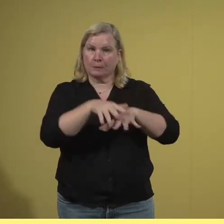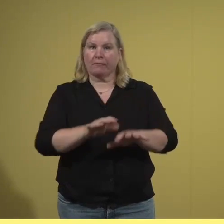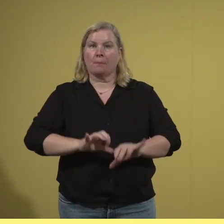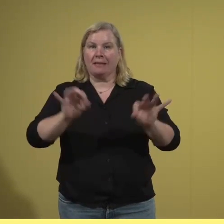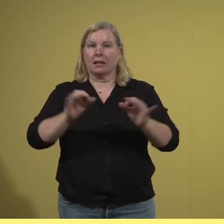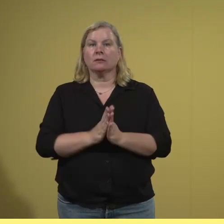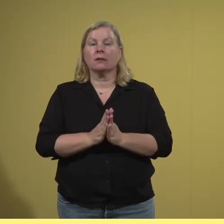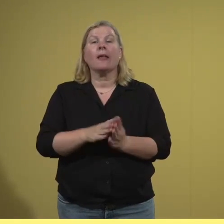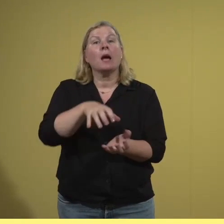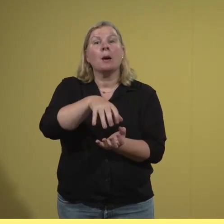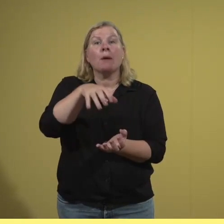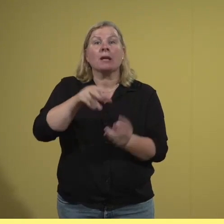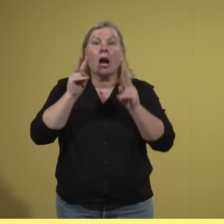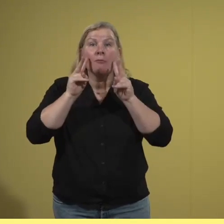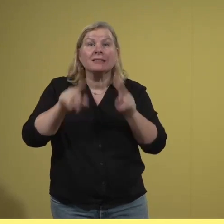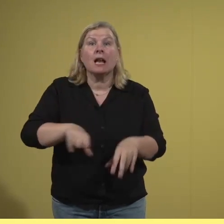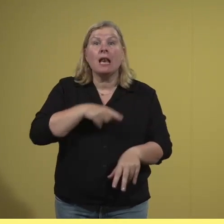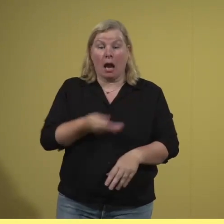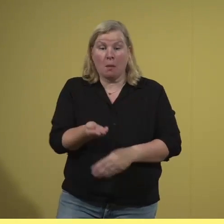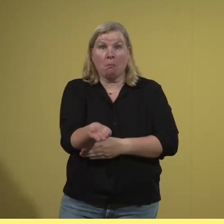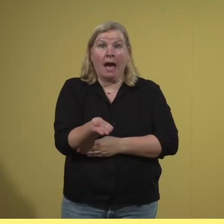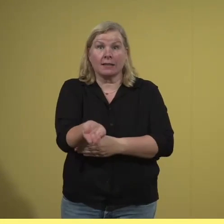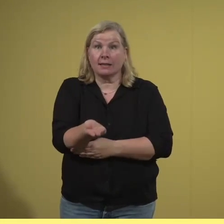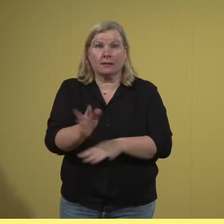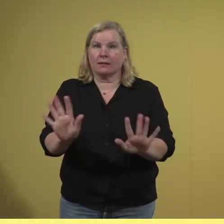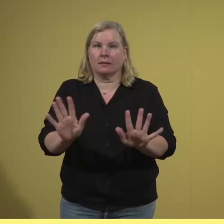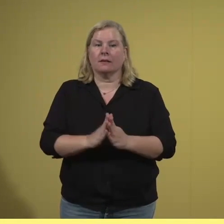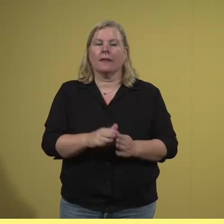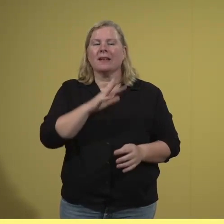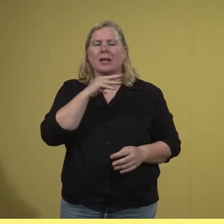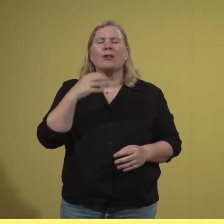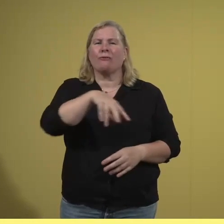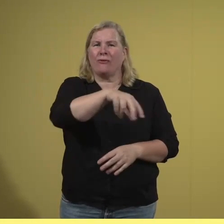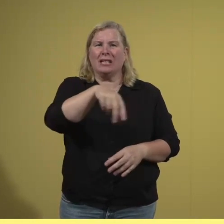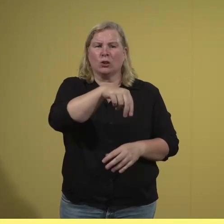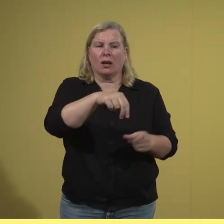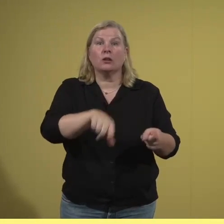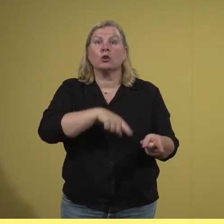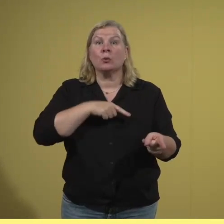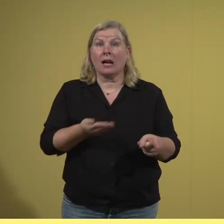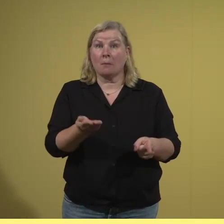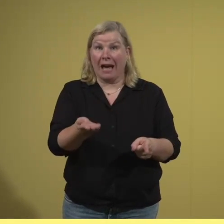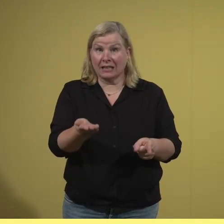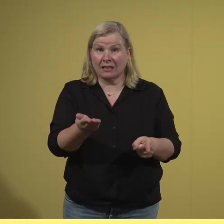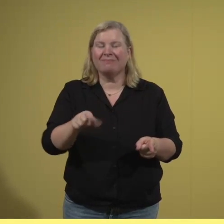Beim Paprika aufpassen, dass wir sie nicht zu lang anbraten. Die haben relativ viel Zucker. Das wird auch bitter, karamellisiert.